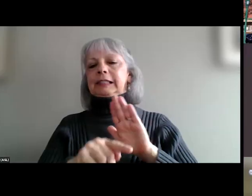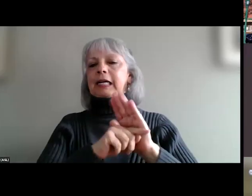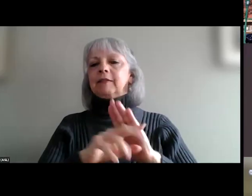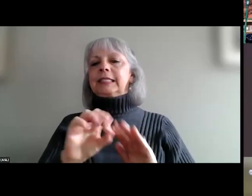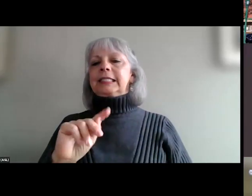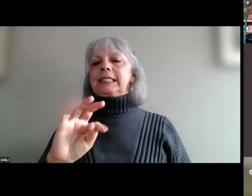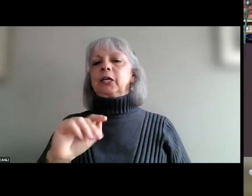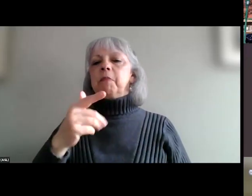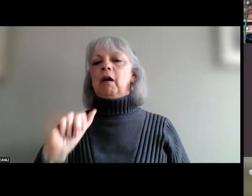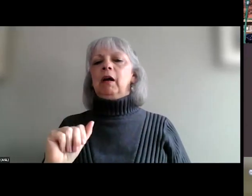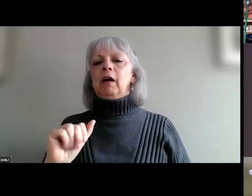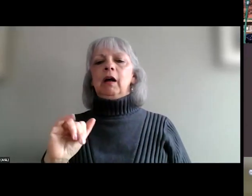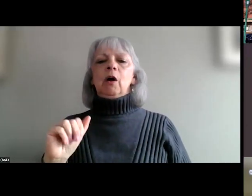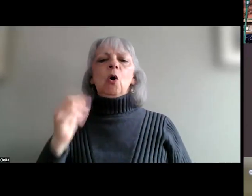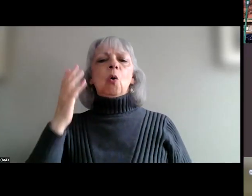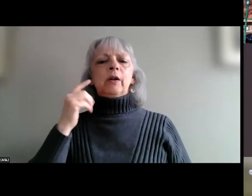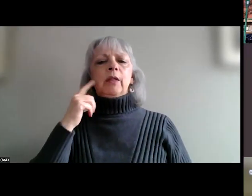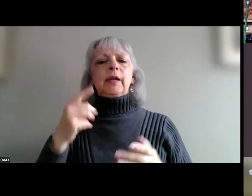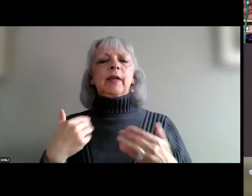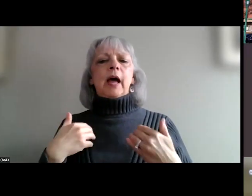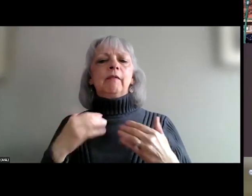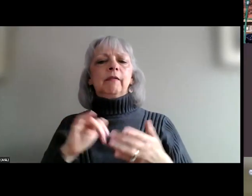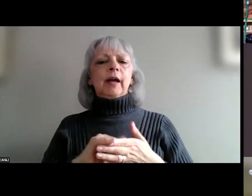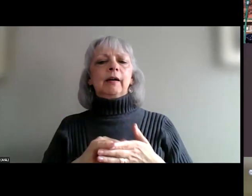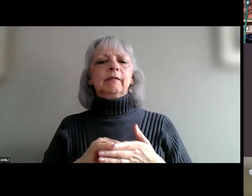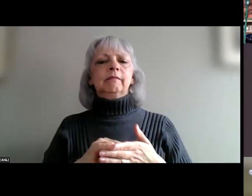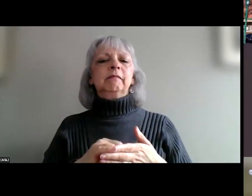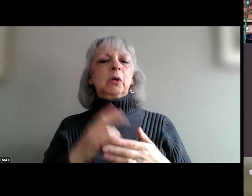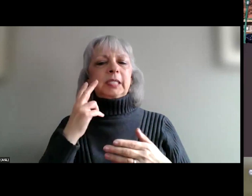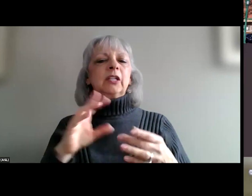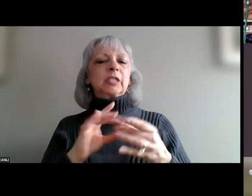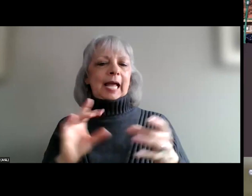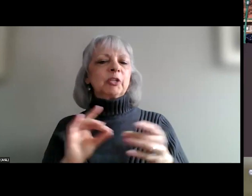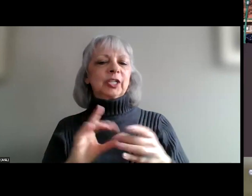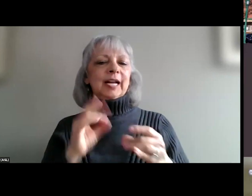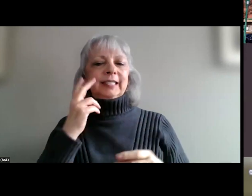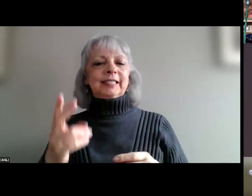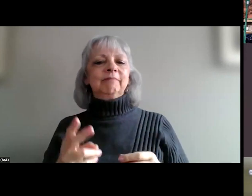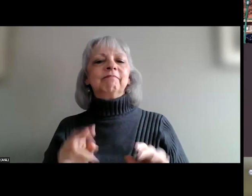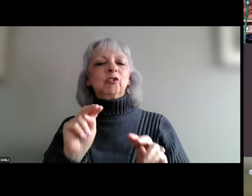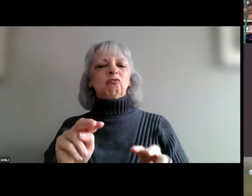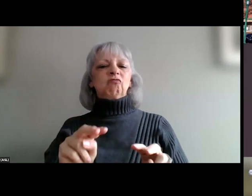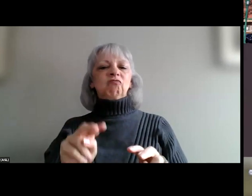y obstáculos en que los residentes ayuden a otros residentes que podrían tener trastorno por uso de sustancias? [Entrevistado] Bueno, todos todavía lo ven como si fuera lo peor del mundo,